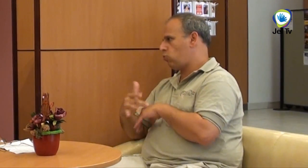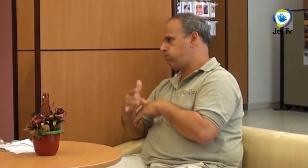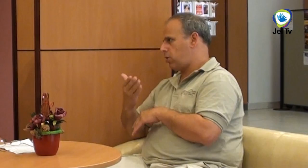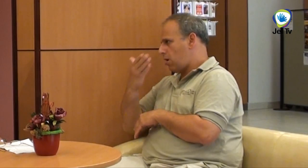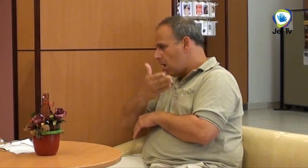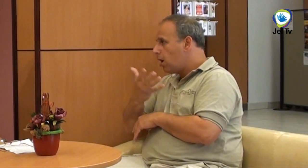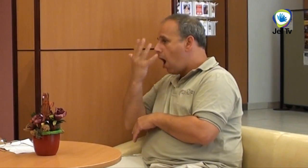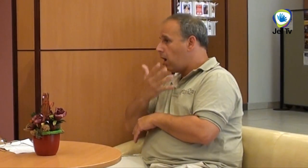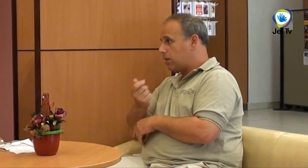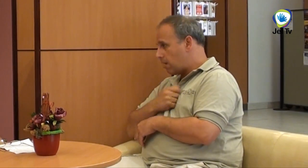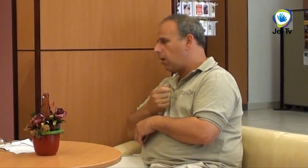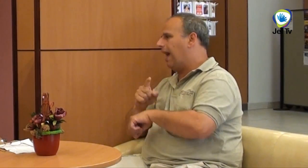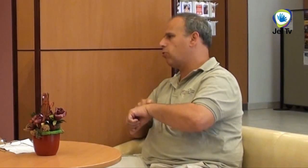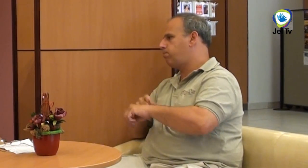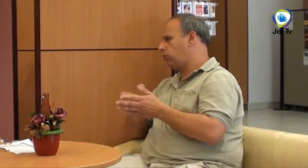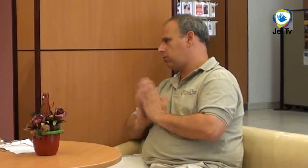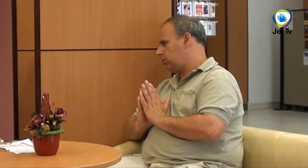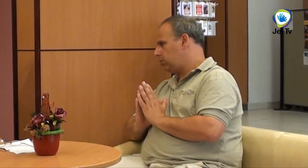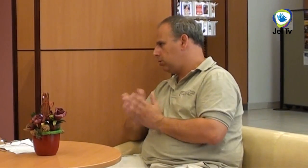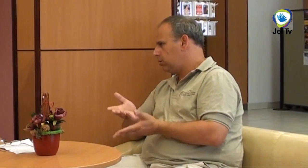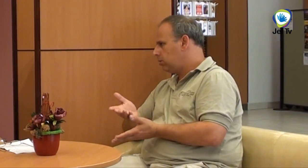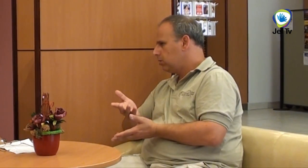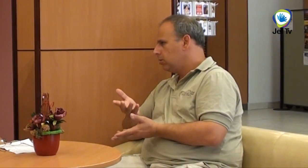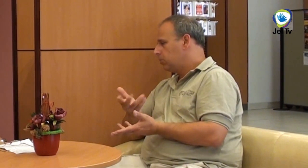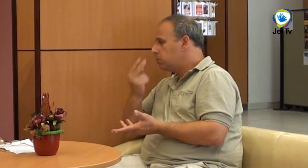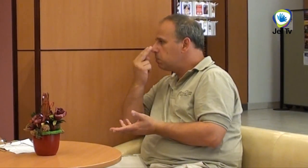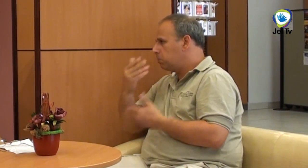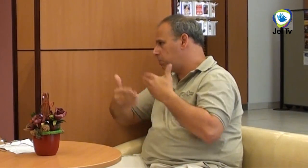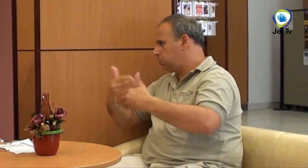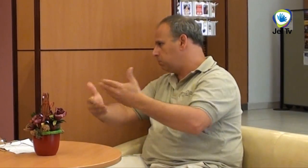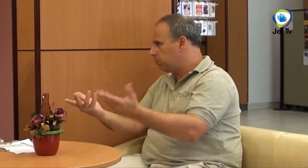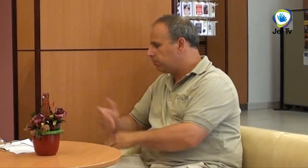Most megpróbáljuk bemenni hozzá, ha nem ad választ, akkor időpontot kérünk. Meglátjuk, hogyan megyünk tovább.